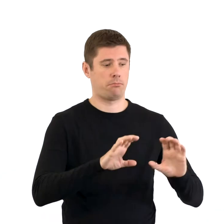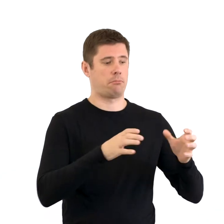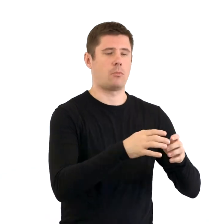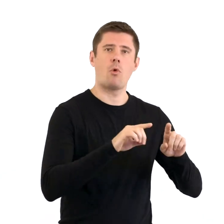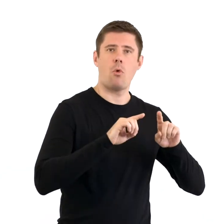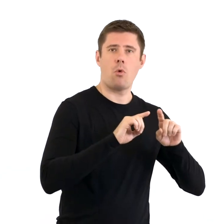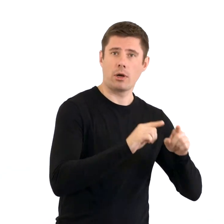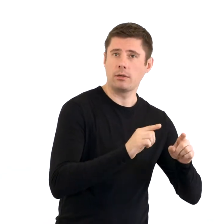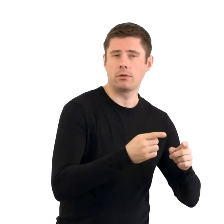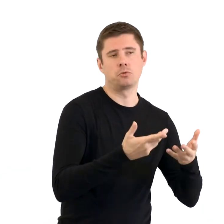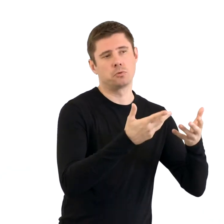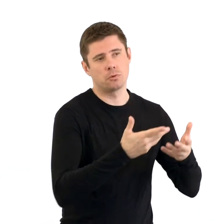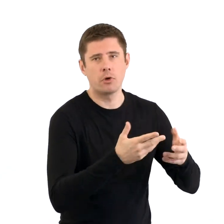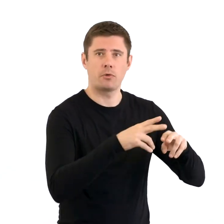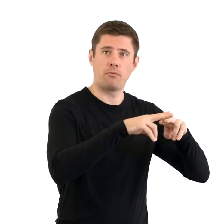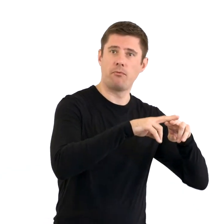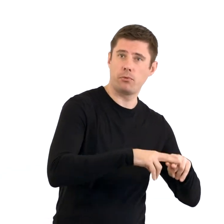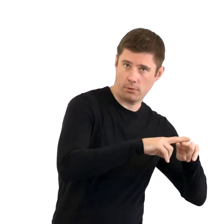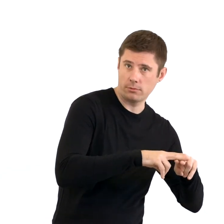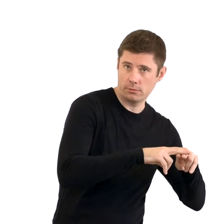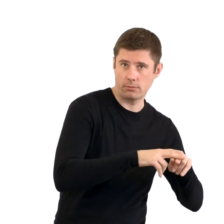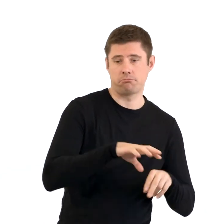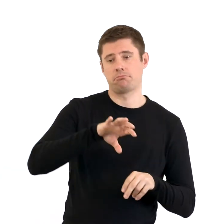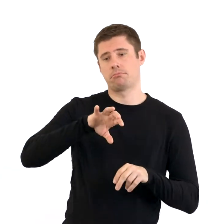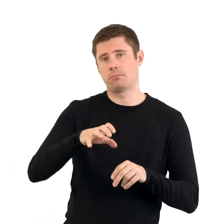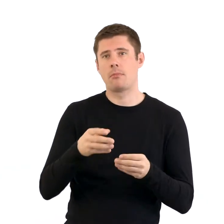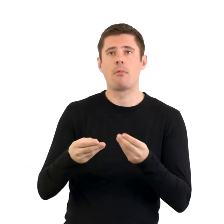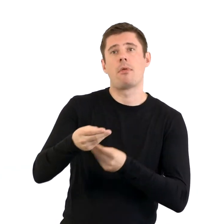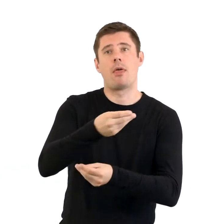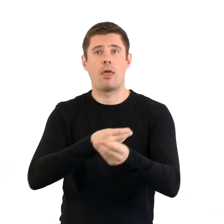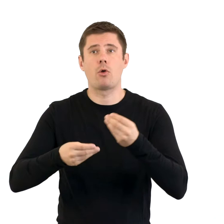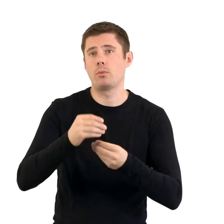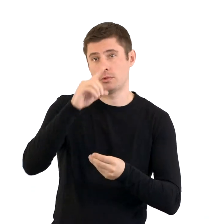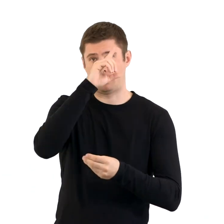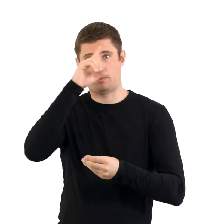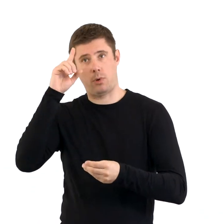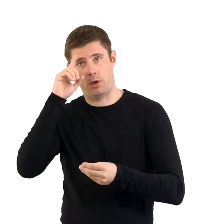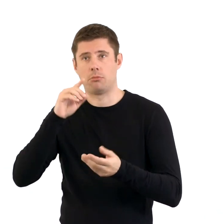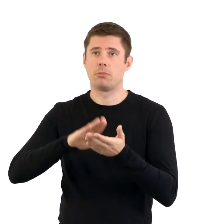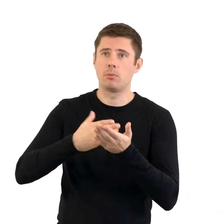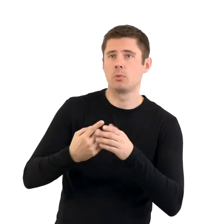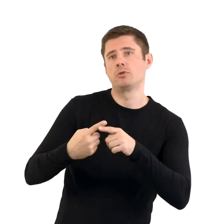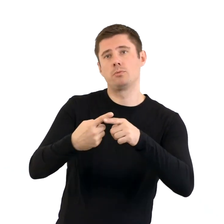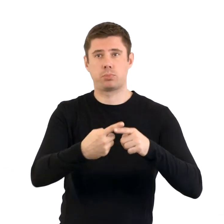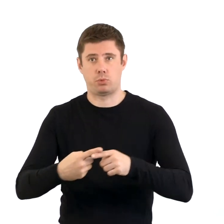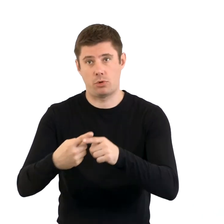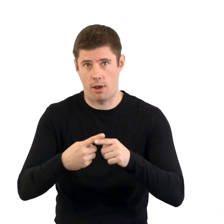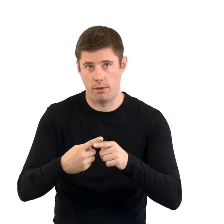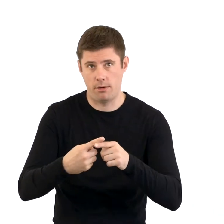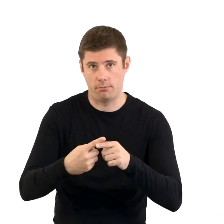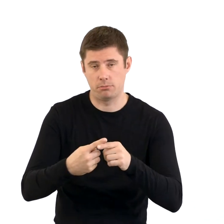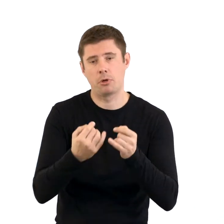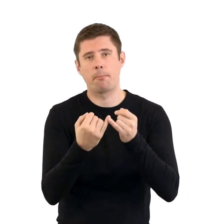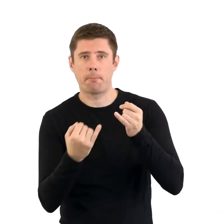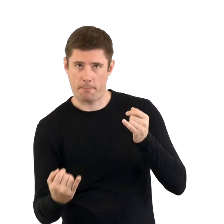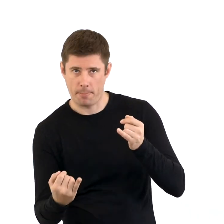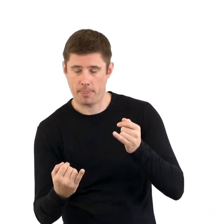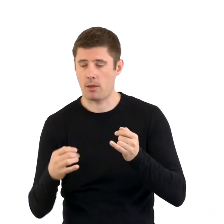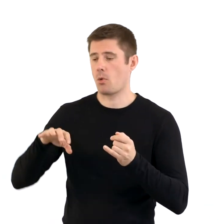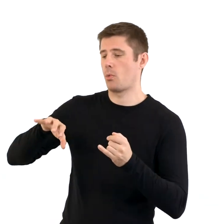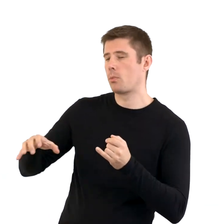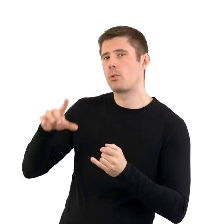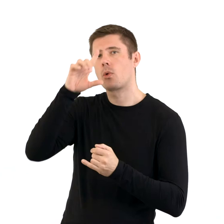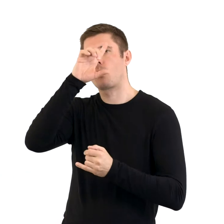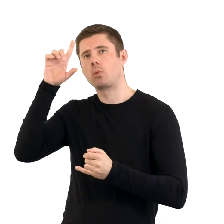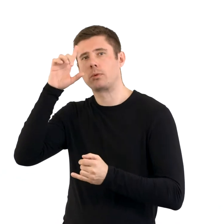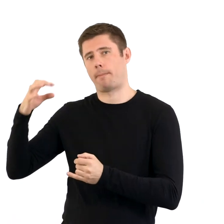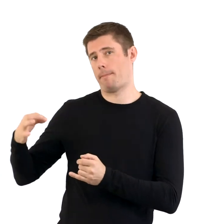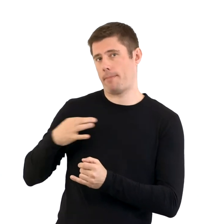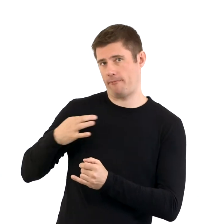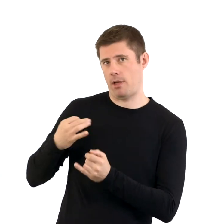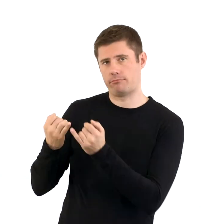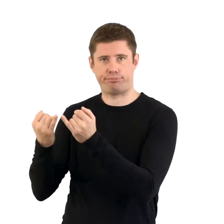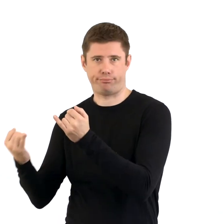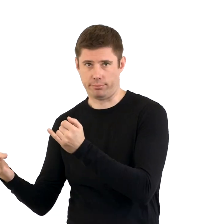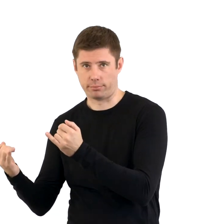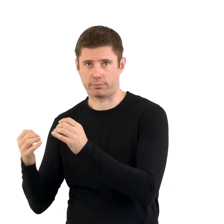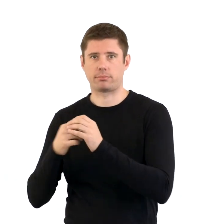organizacje (stowarzyszenia, fundacje), podmioty ekonomii społecznej (usługi społeczno-socjalne), osoby fizyczne.